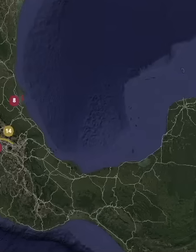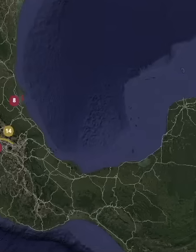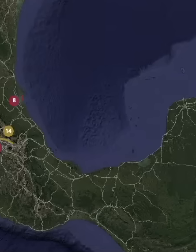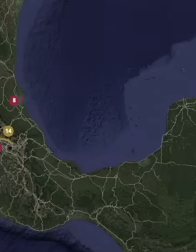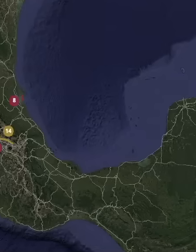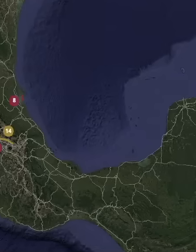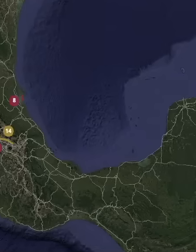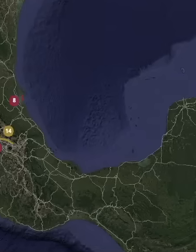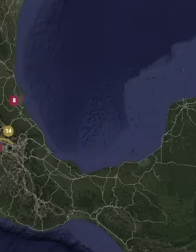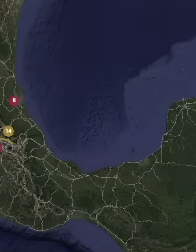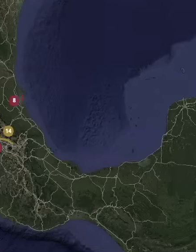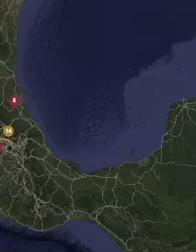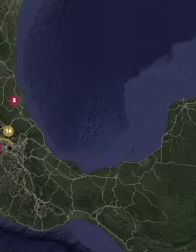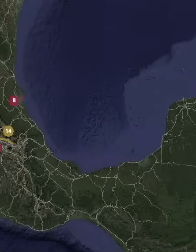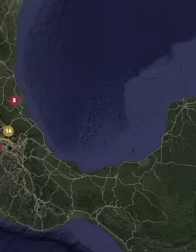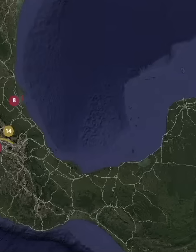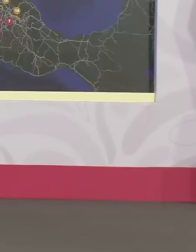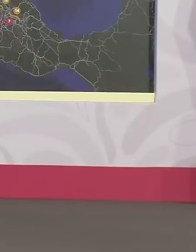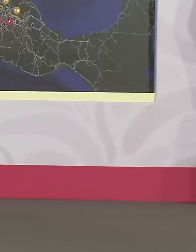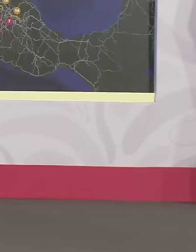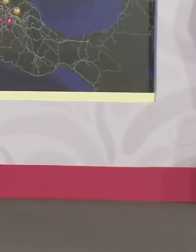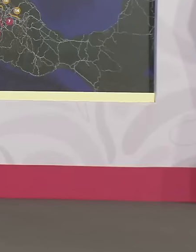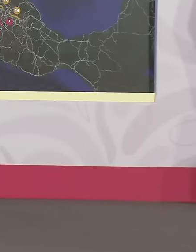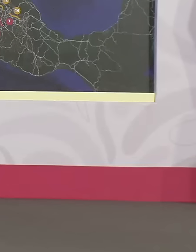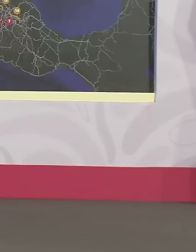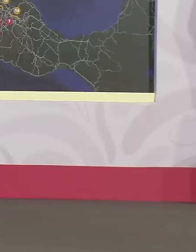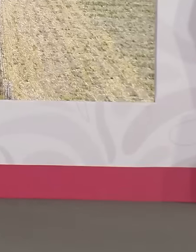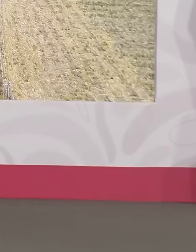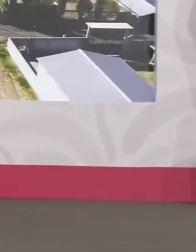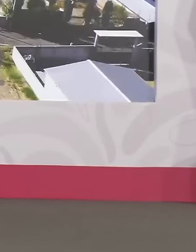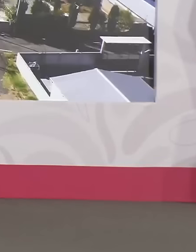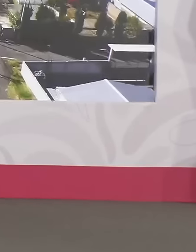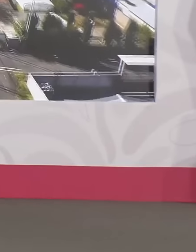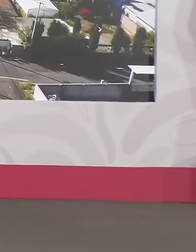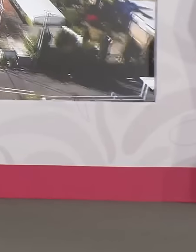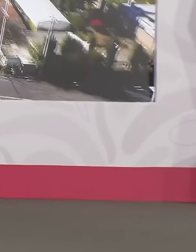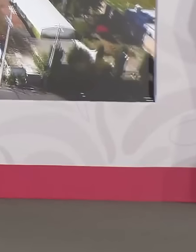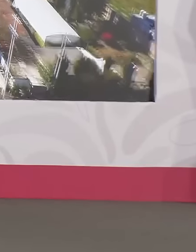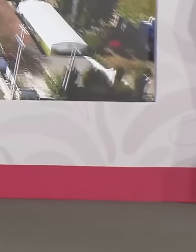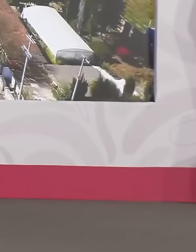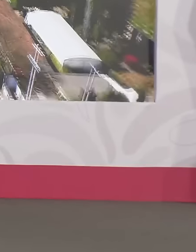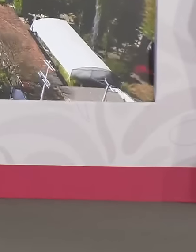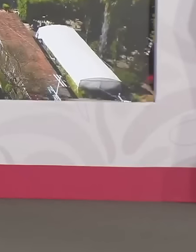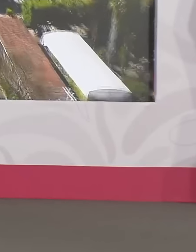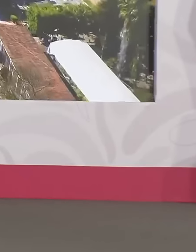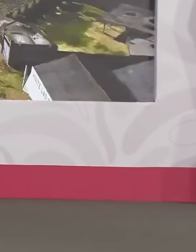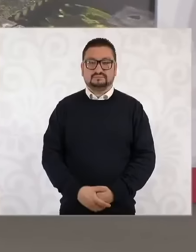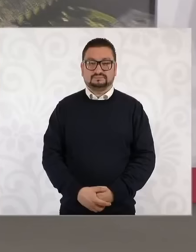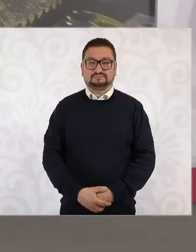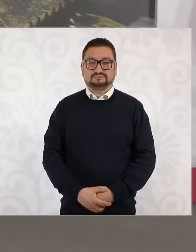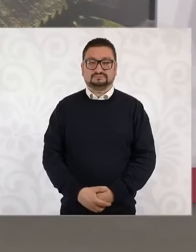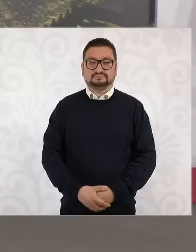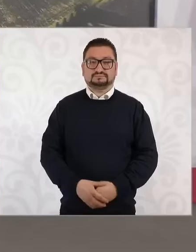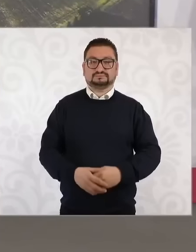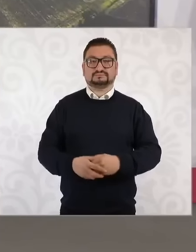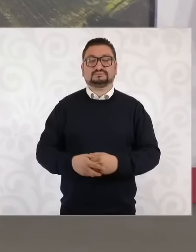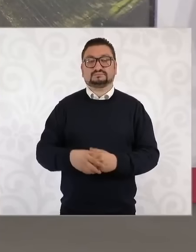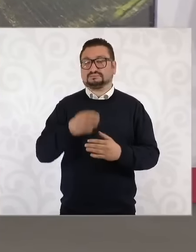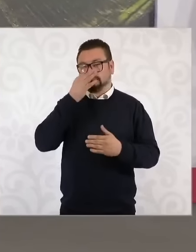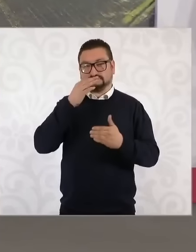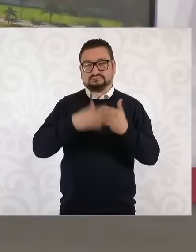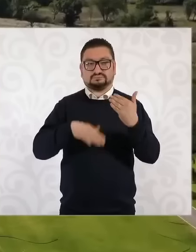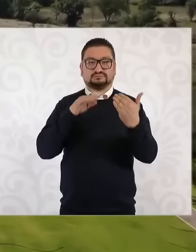Río y eh Cuautemoco, Cosiris. Adelante. Y aquí las que están ya por concluirse, o marabatío,